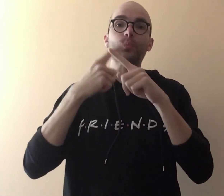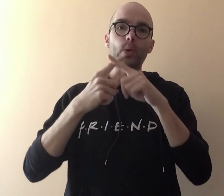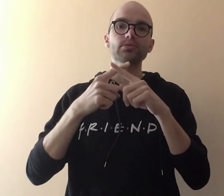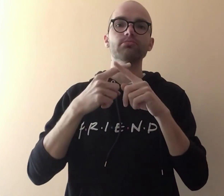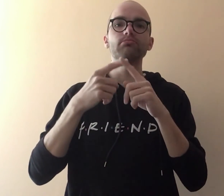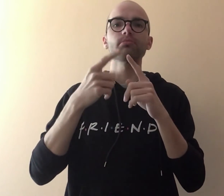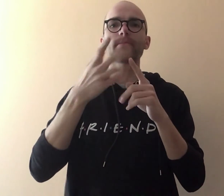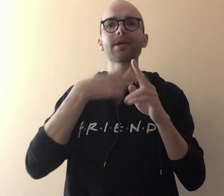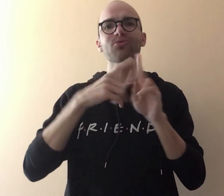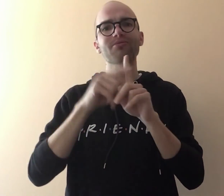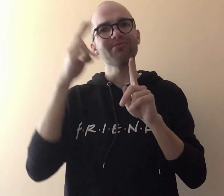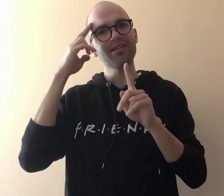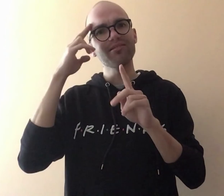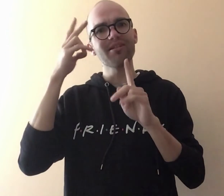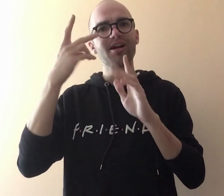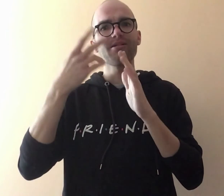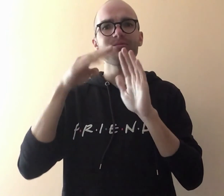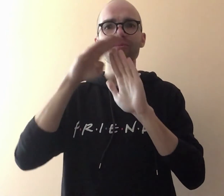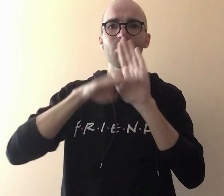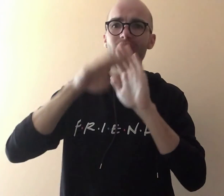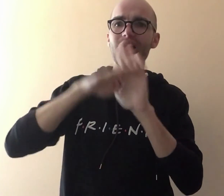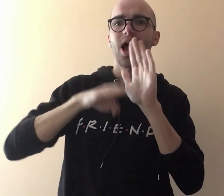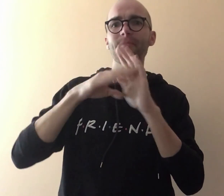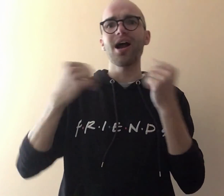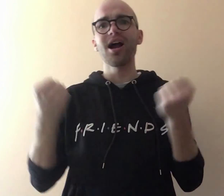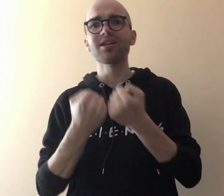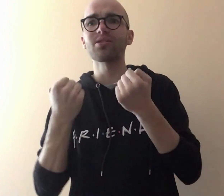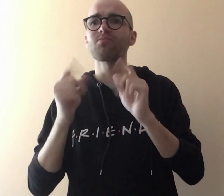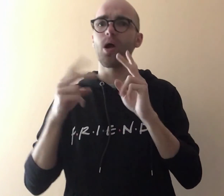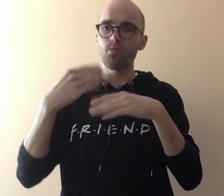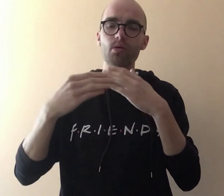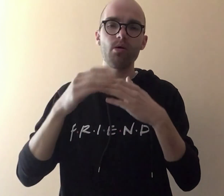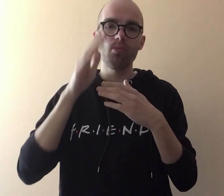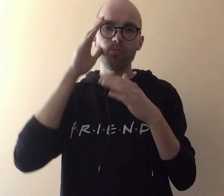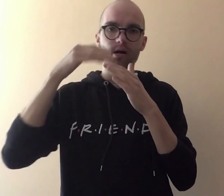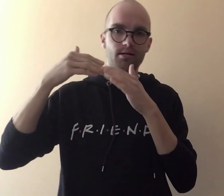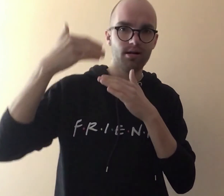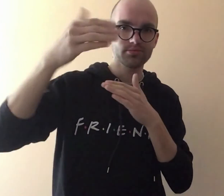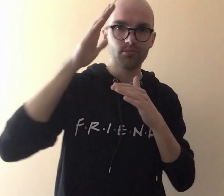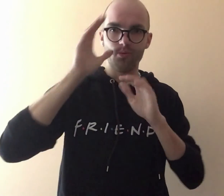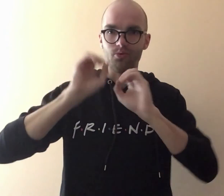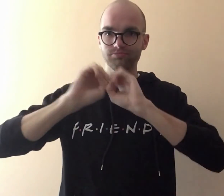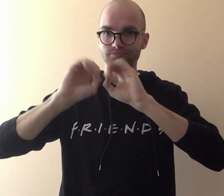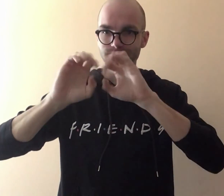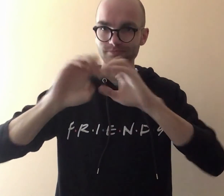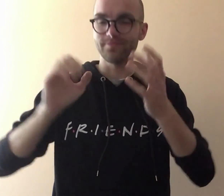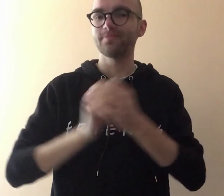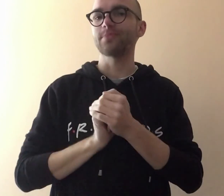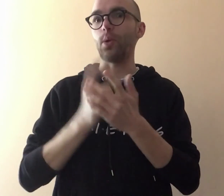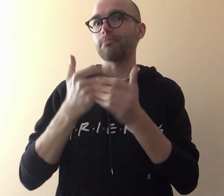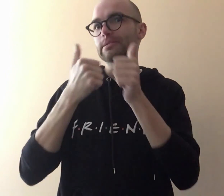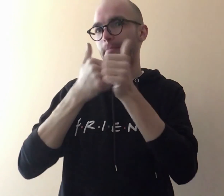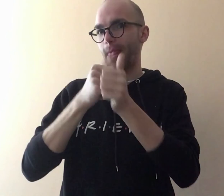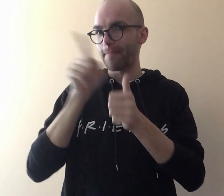Če bi radi vedeli, kakšni programi se bodo odvijali, bomo to tudi kasneje objavili.